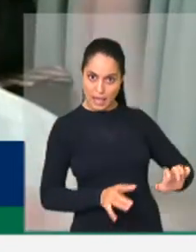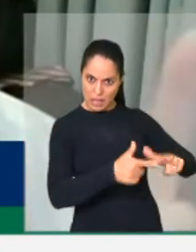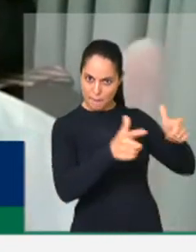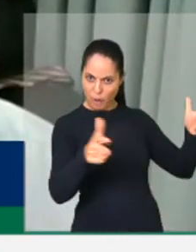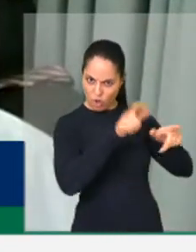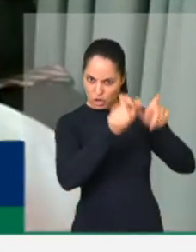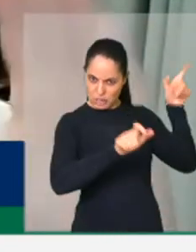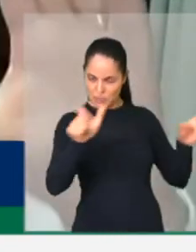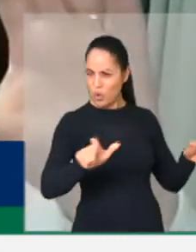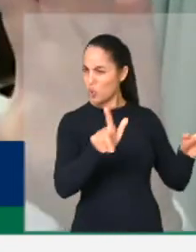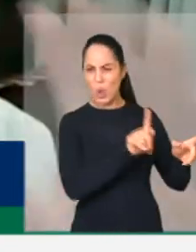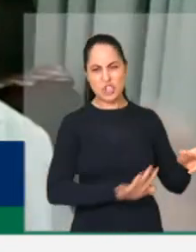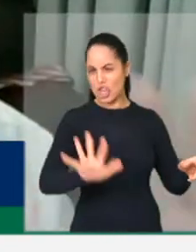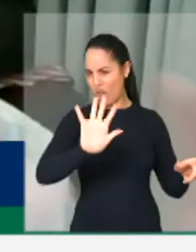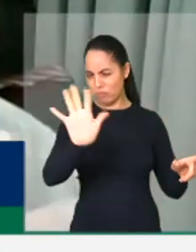NA NUCA. E AOS MITO OM NOS QUE MENTEM COMPULSIVAMENTE E